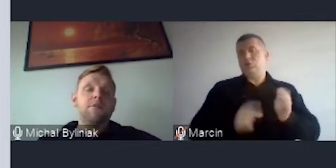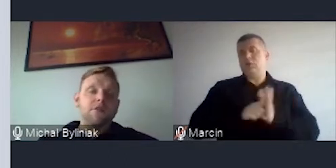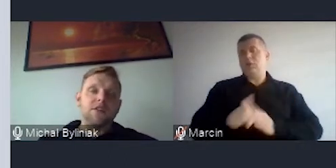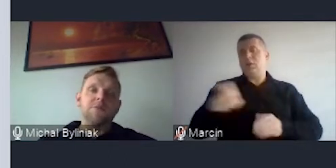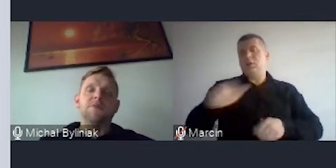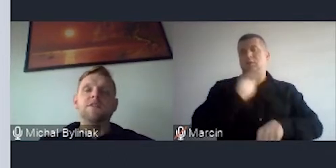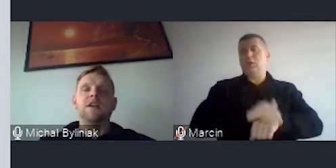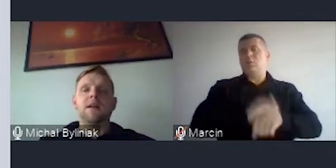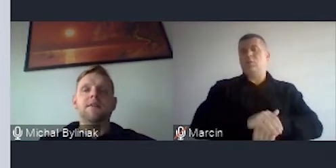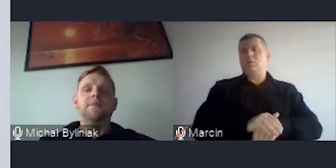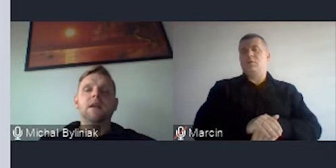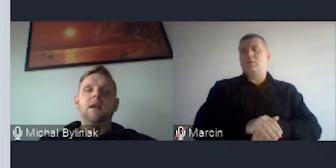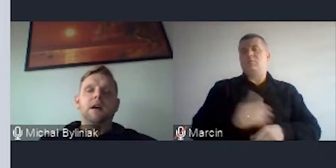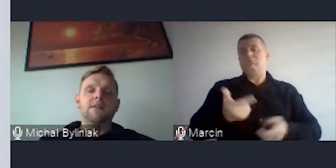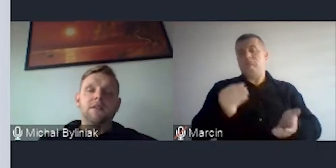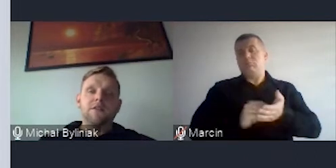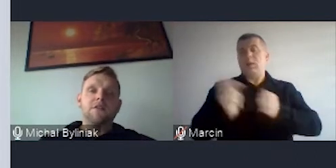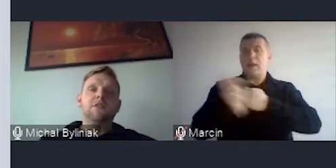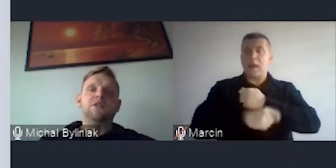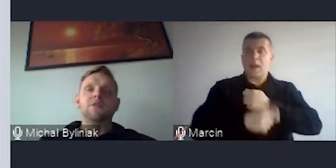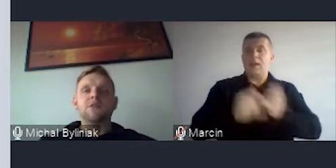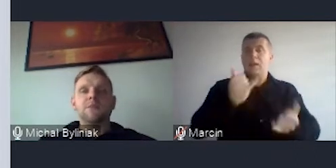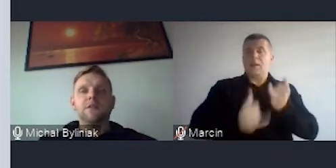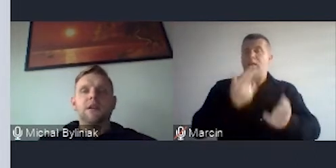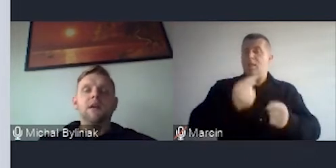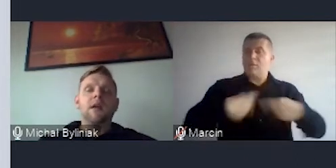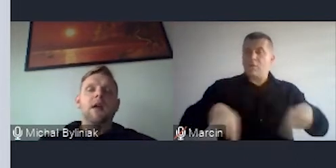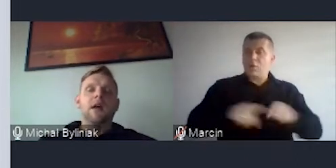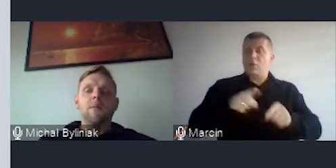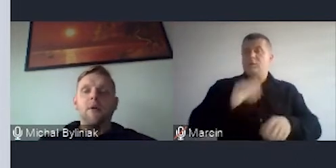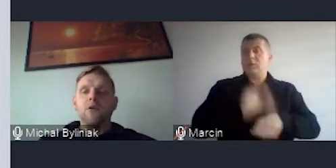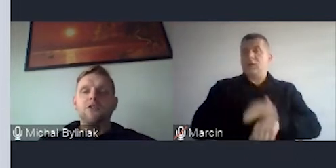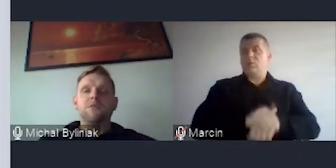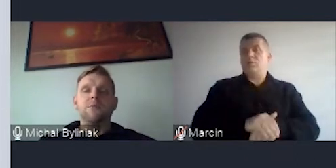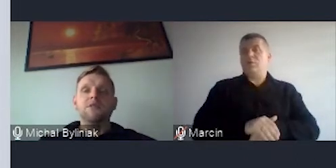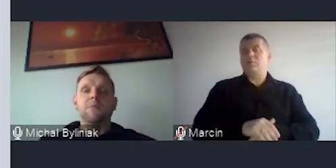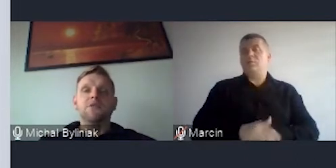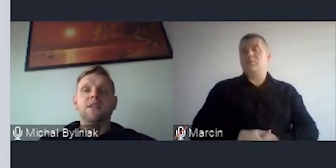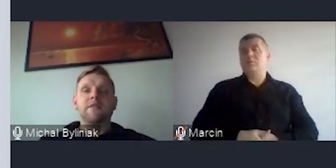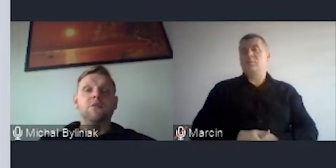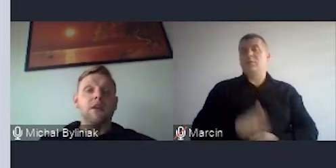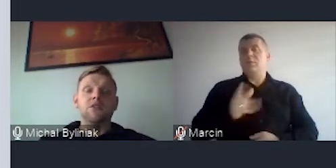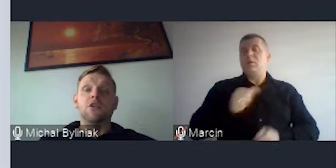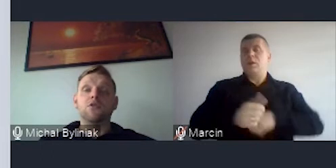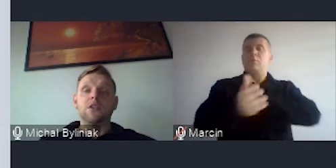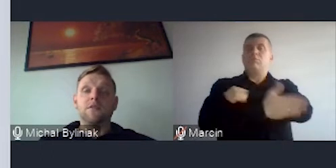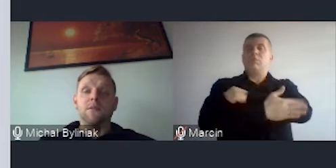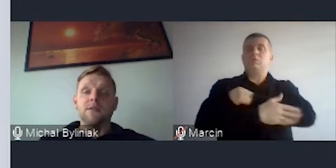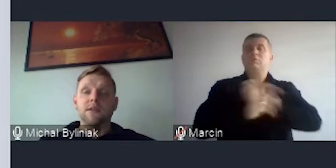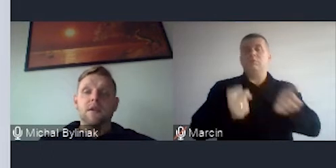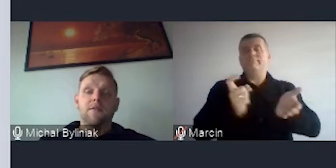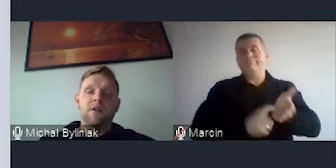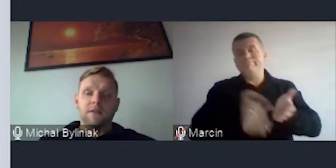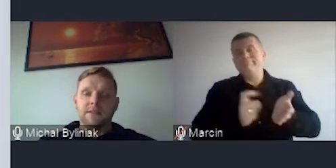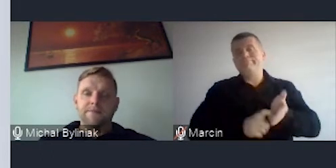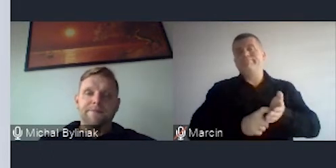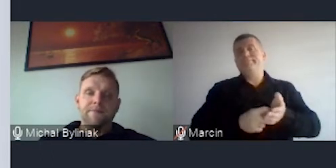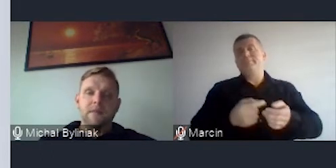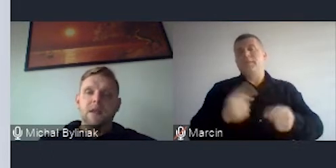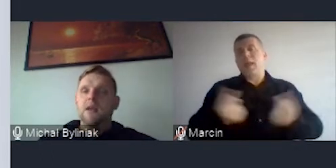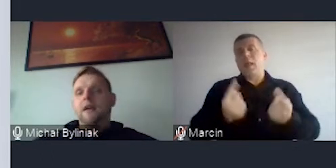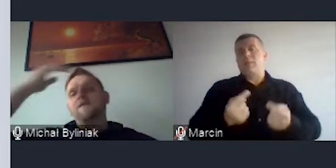bo chociażby wprowadzi kary za niewykonanie przedmiotu zamówienia, co chociażby będzie podstawą do jakiś roszczeń do wykonawcy.